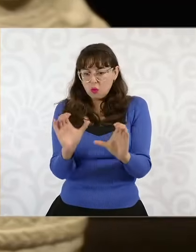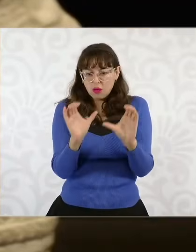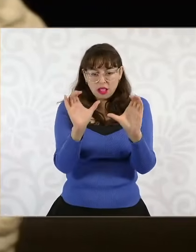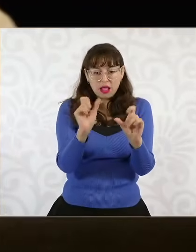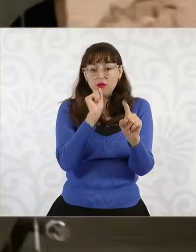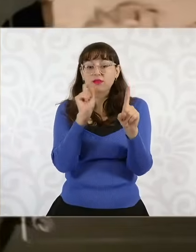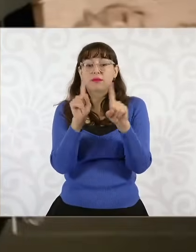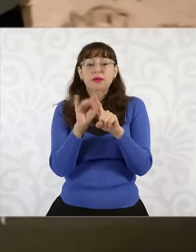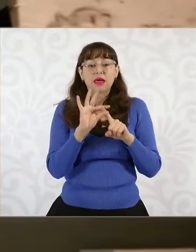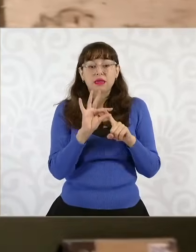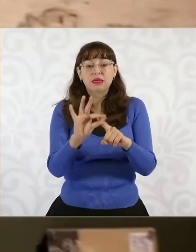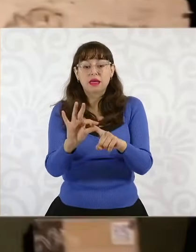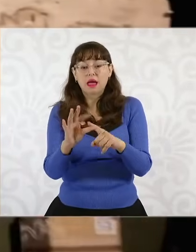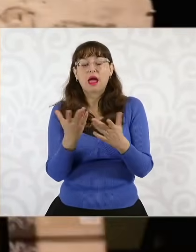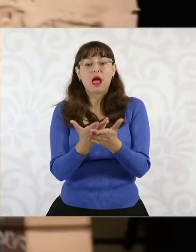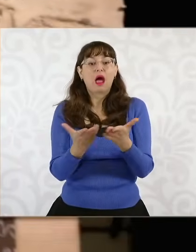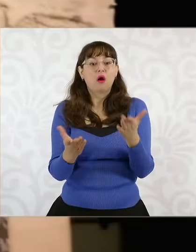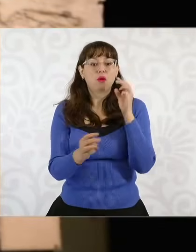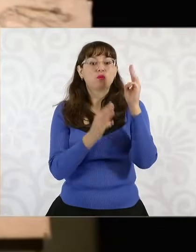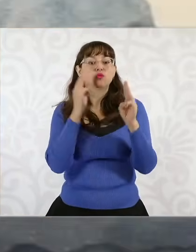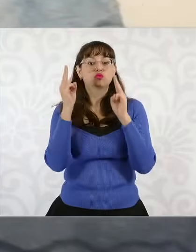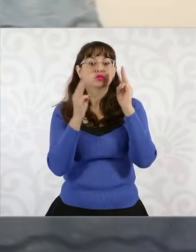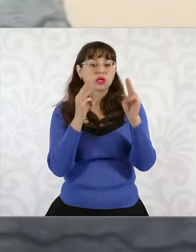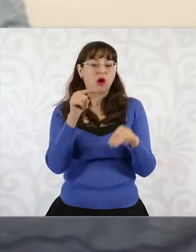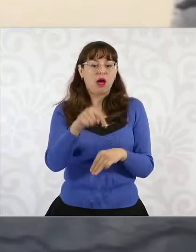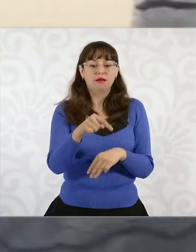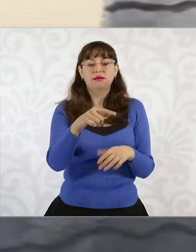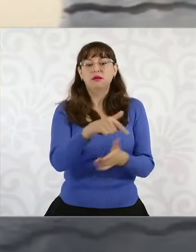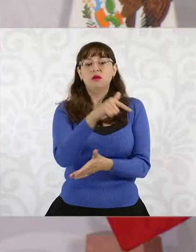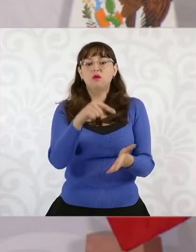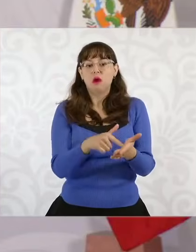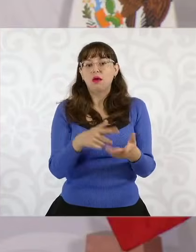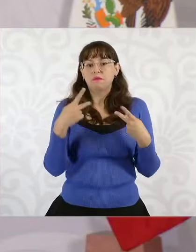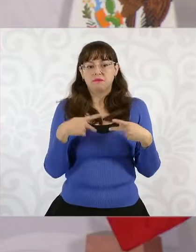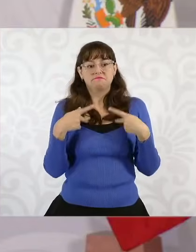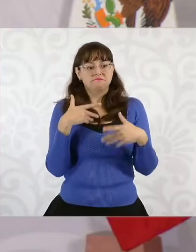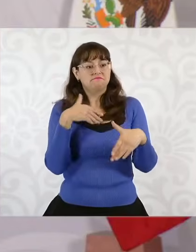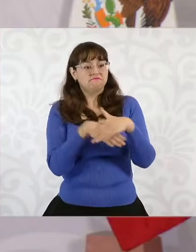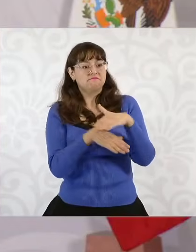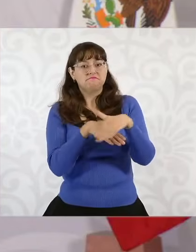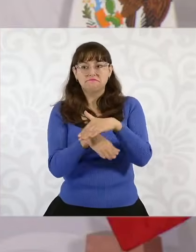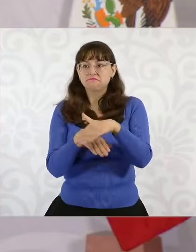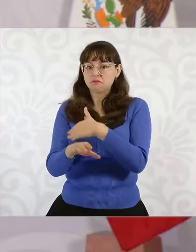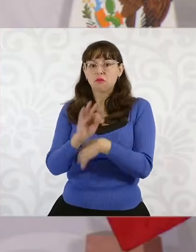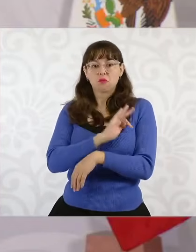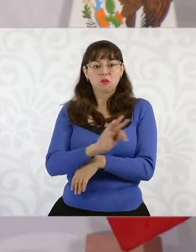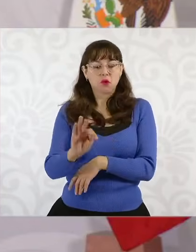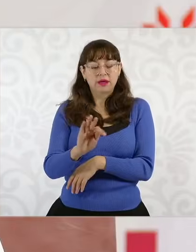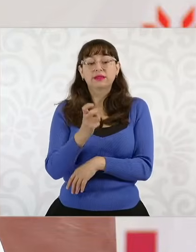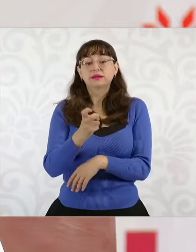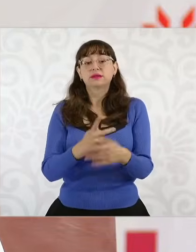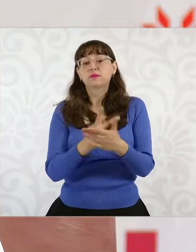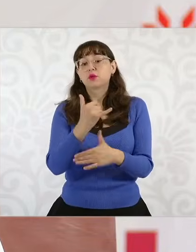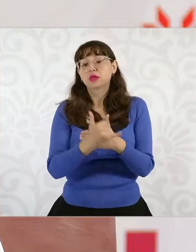también una oferta museística en esta parte. de la península y como parte de el proyecto del Tren